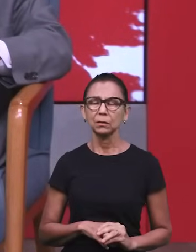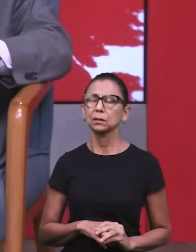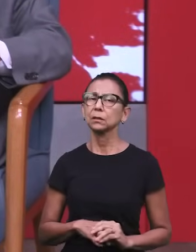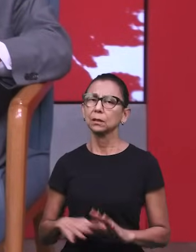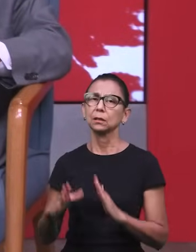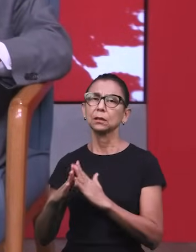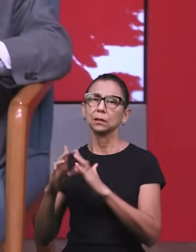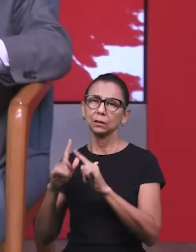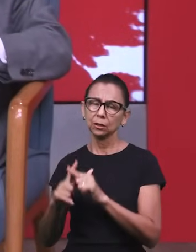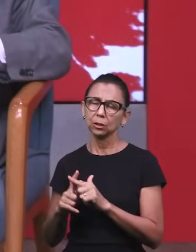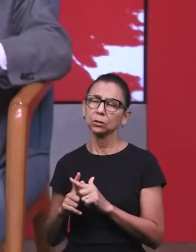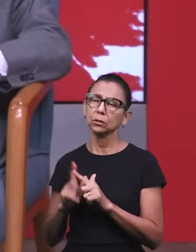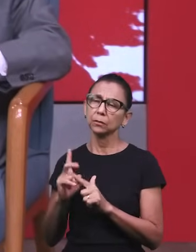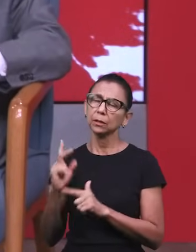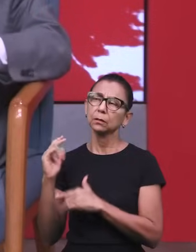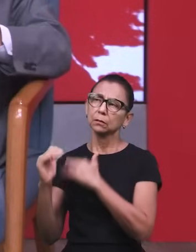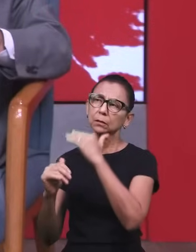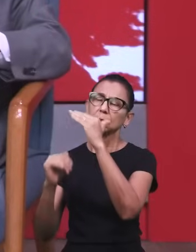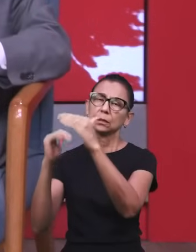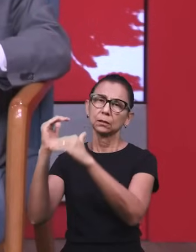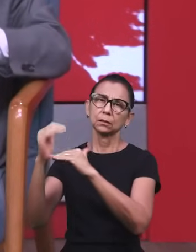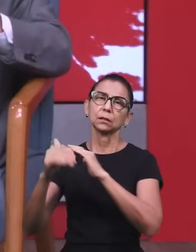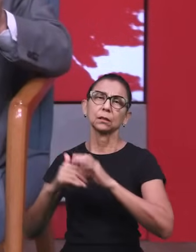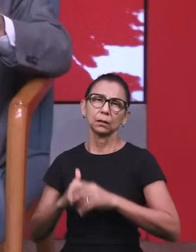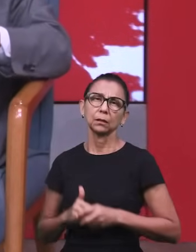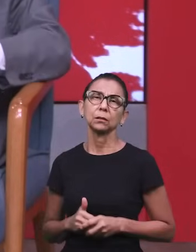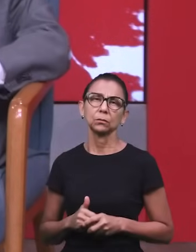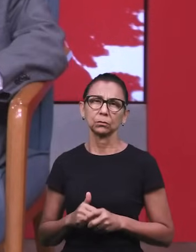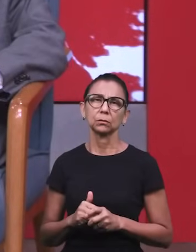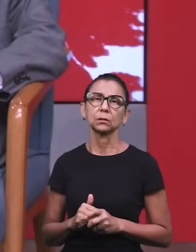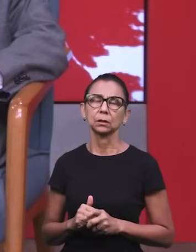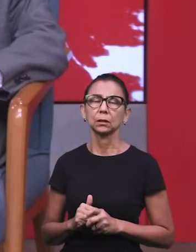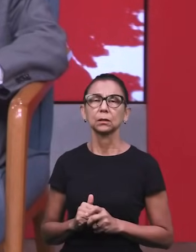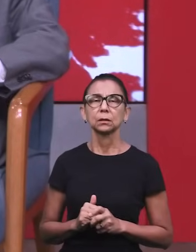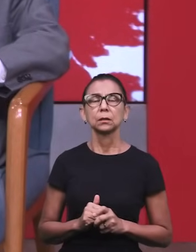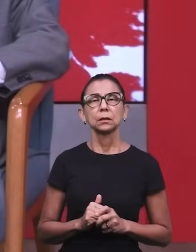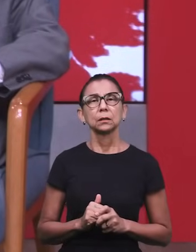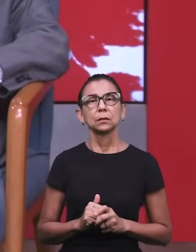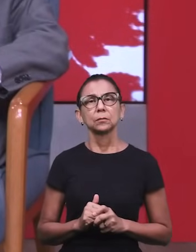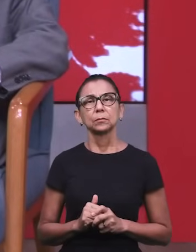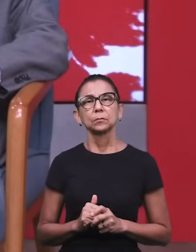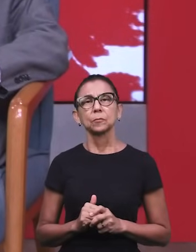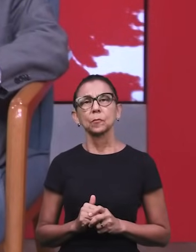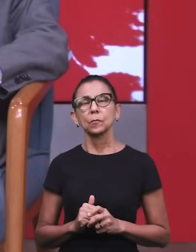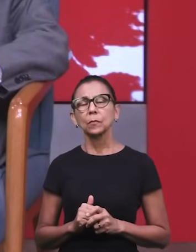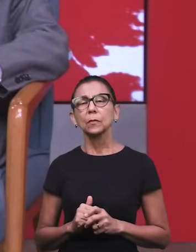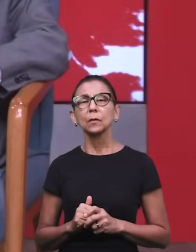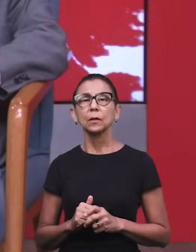que o Espírito Santo conceder e nós sabemos que existem irmãos em tantos lugares em outros né